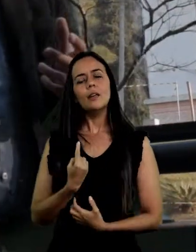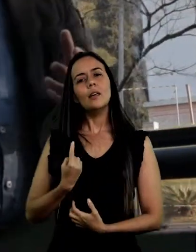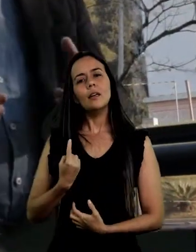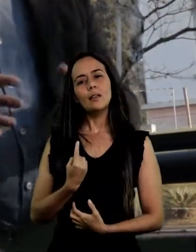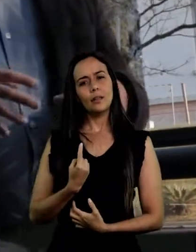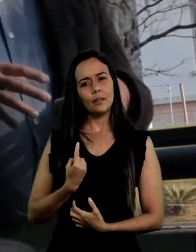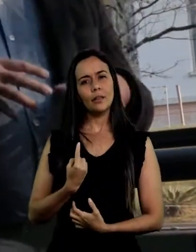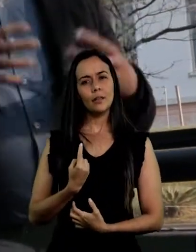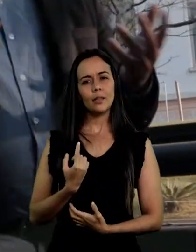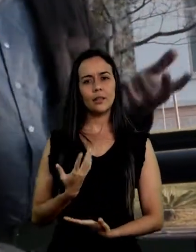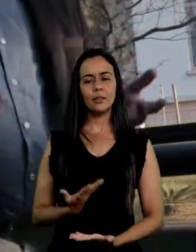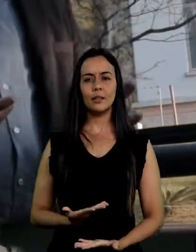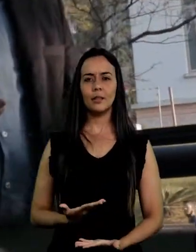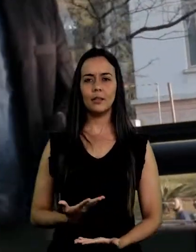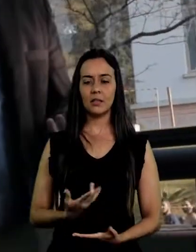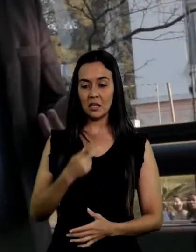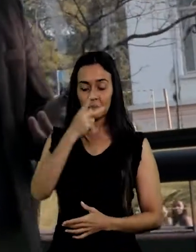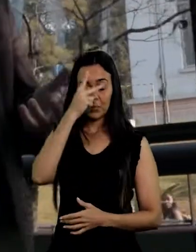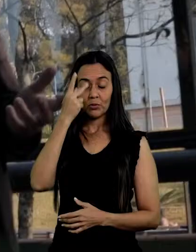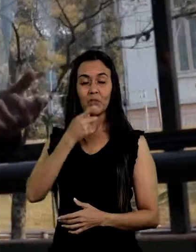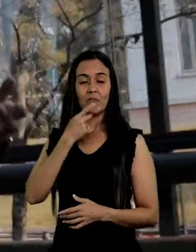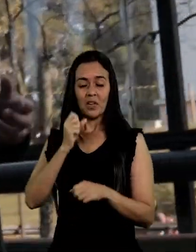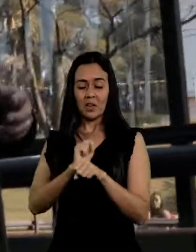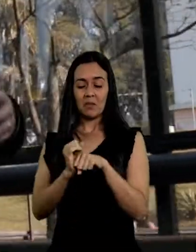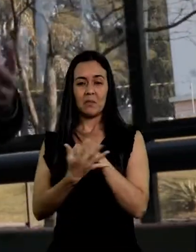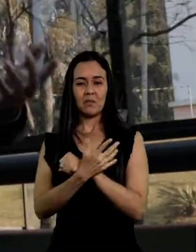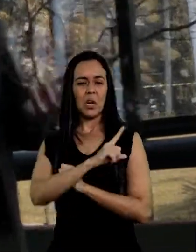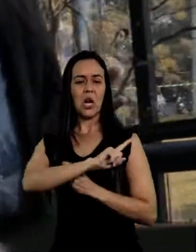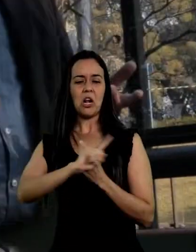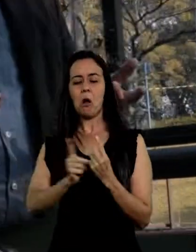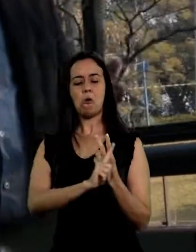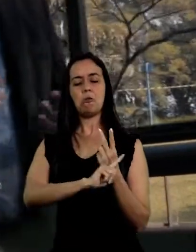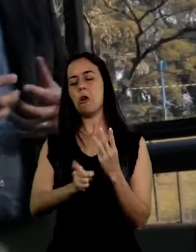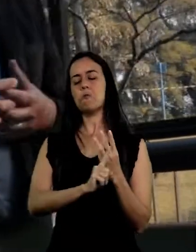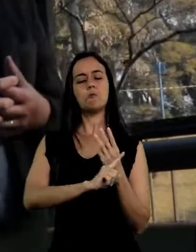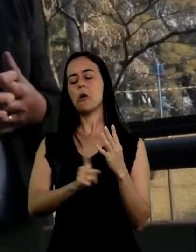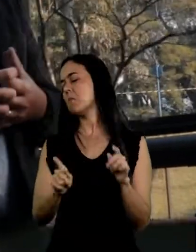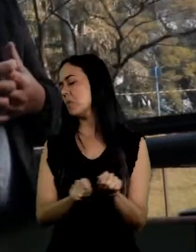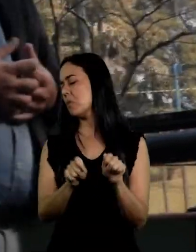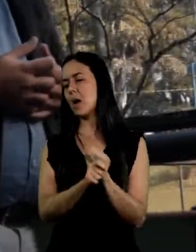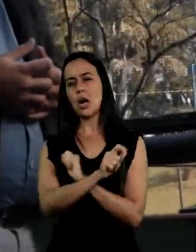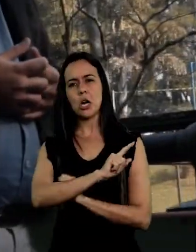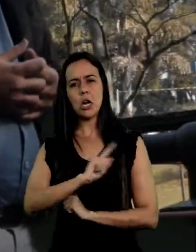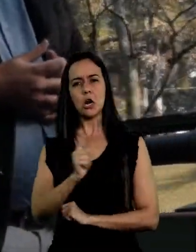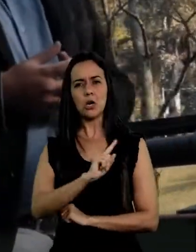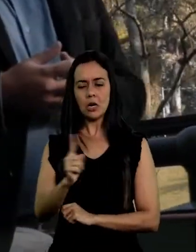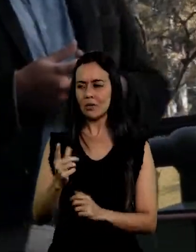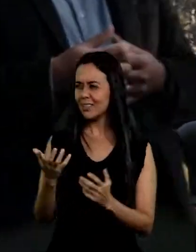como a gente viu aí, às vezes, pessoas que negavam que o vírus existia, que falavam que era besteira, né?